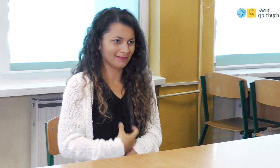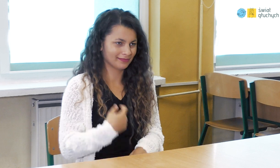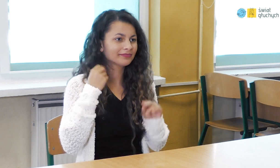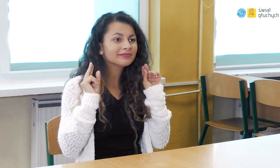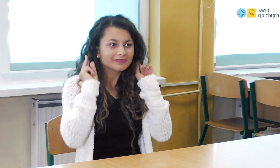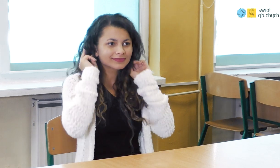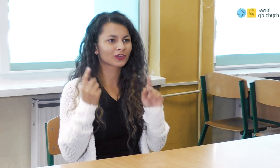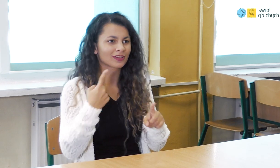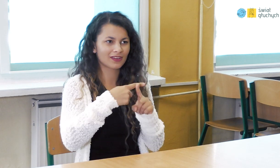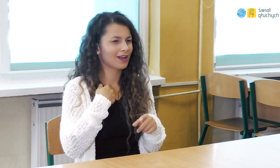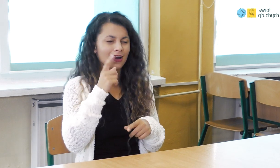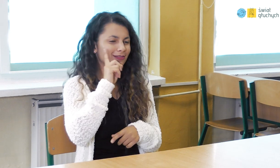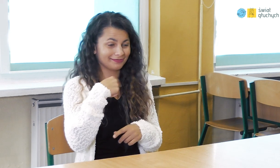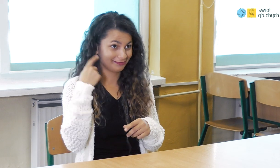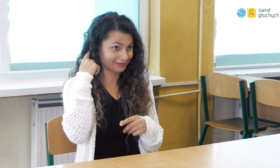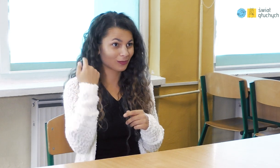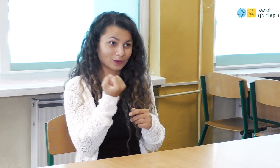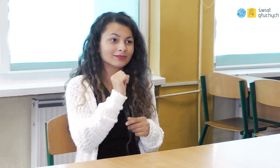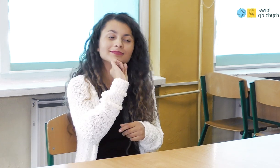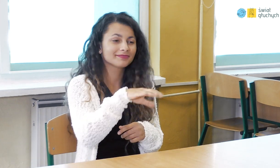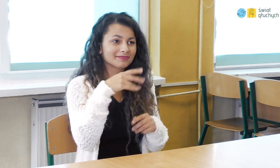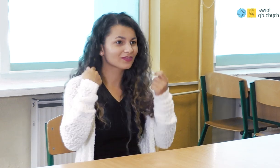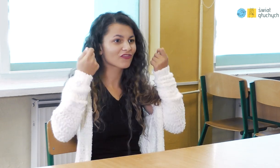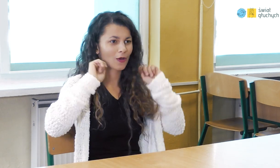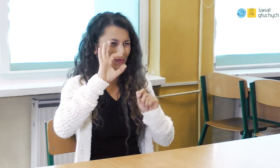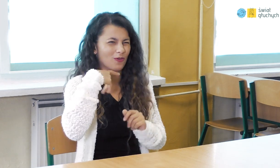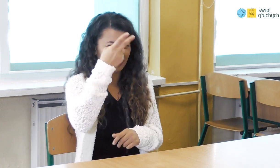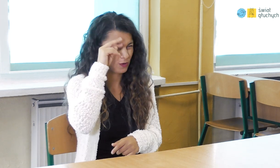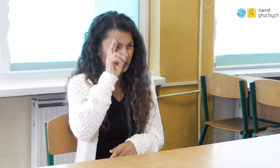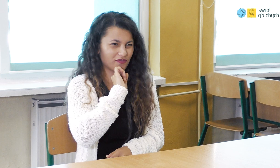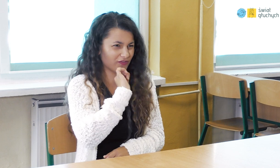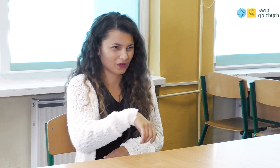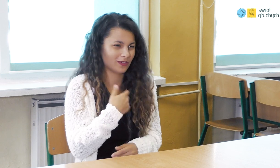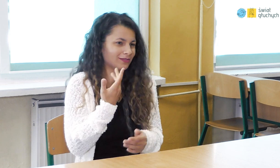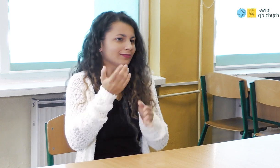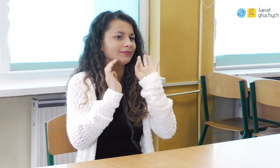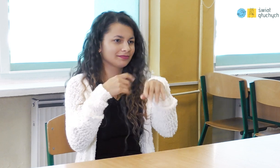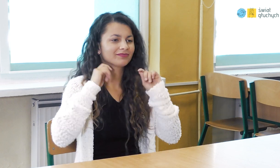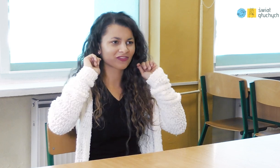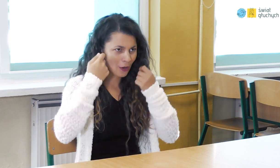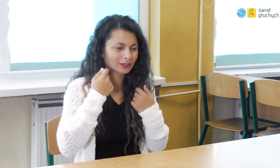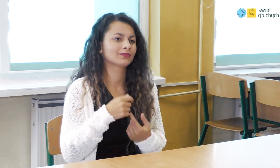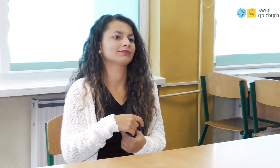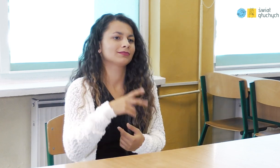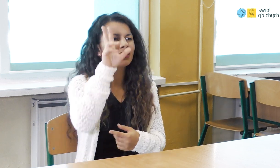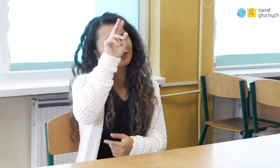Miałam dodatkowe aparaty słuchowe, które łączyły się z jej urządzeniem. Nie używałam ich w ogóle. Wyłączałam je, nie rozumiałam nauczycielki.